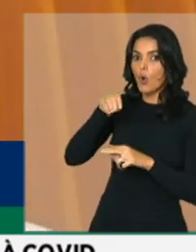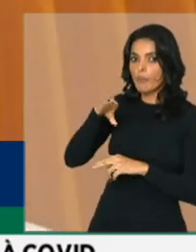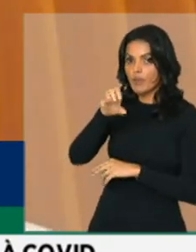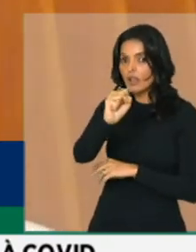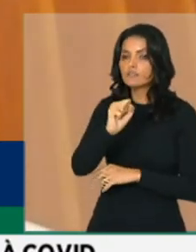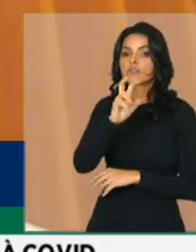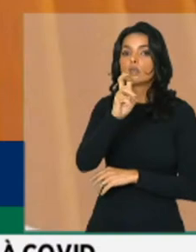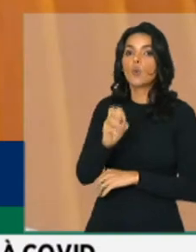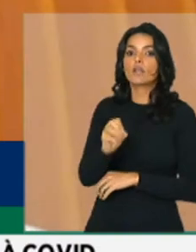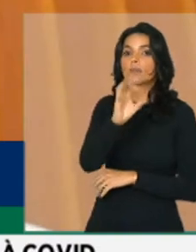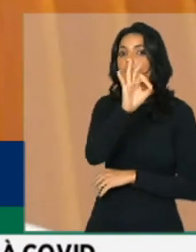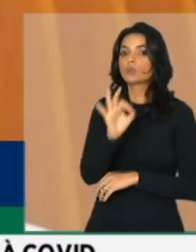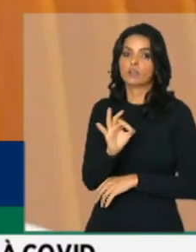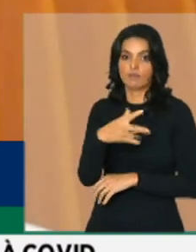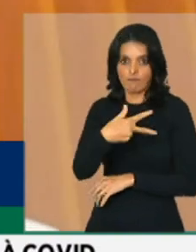ISSO O BRASIL PODERIA E